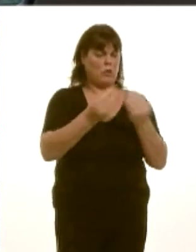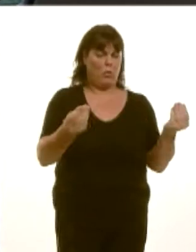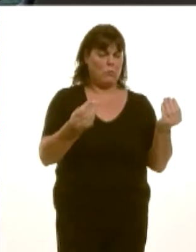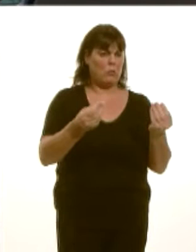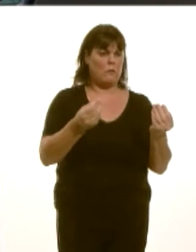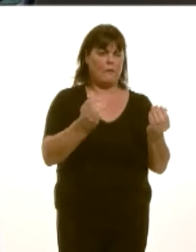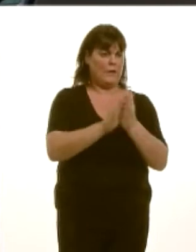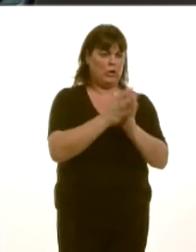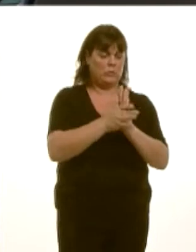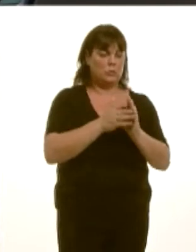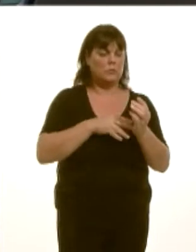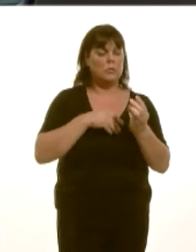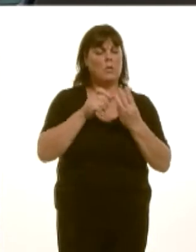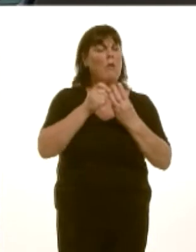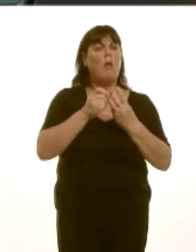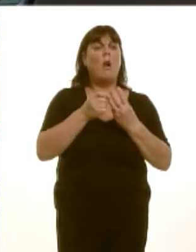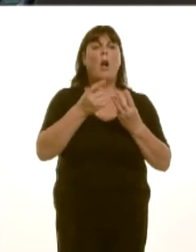i’r economi yn rhywbeth sy’n berthnasol iddynt hwy.